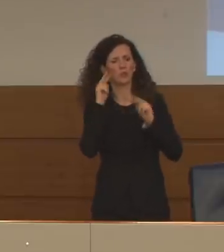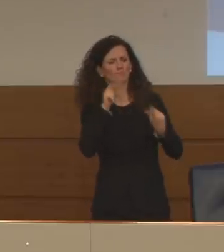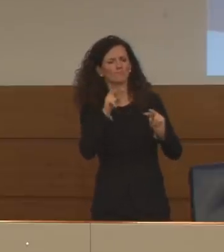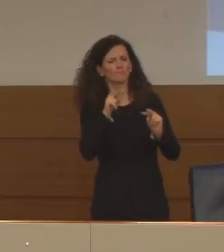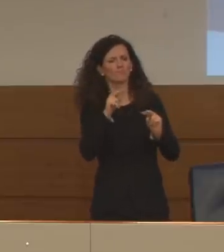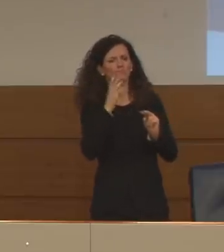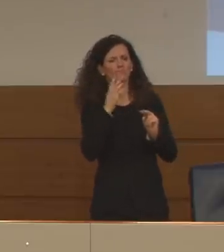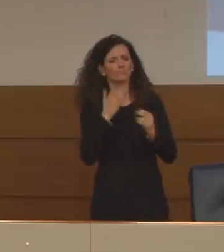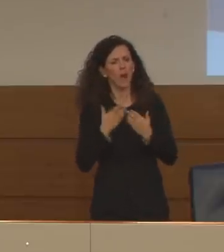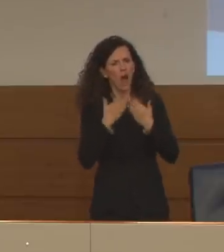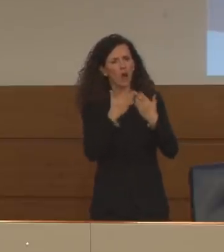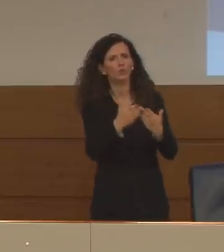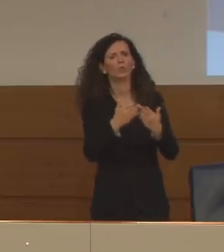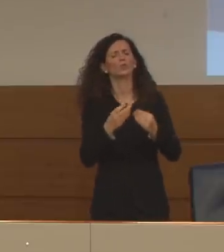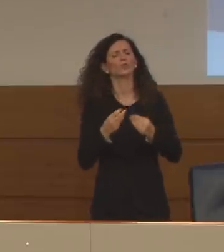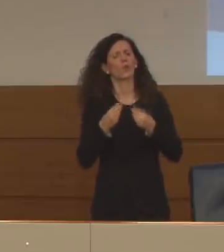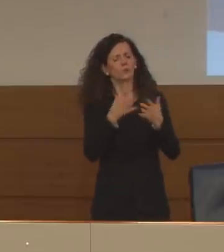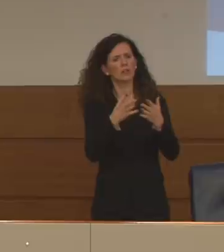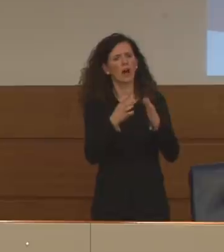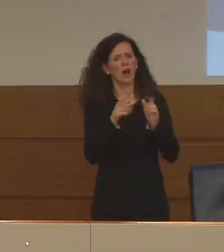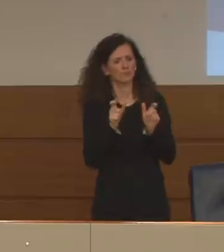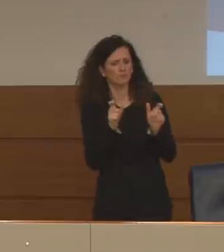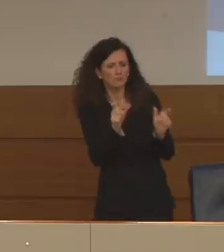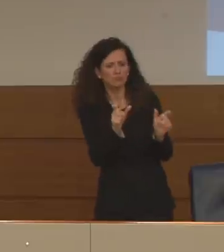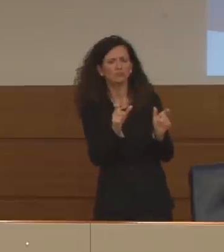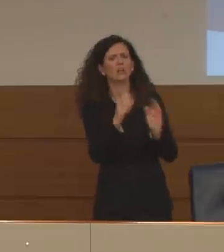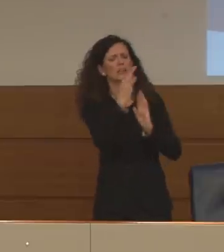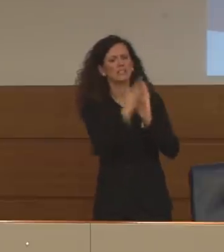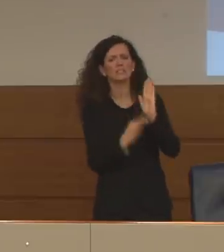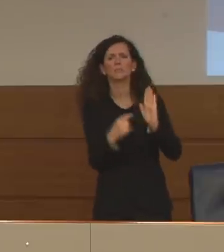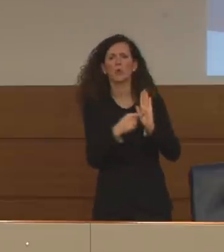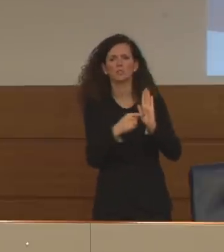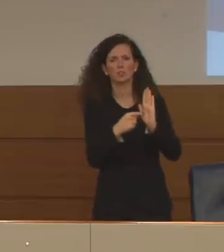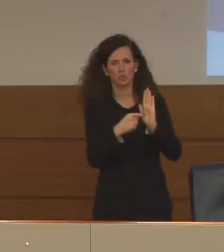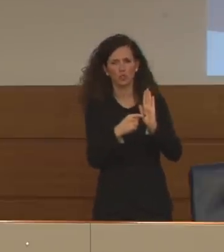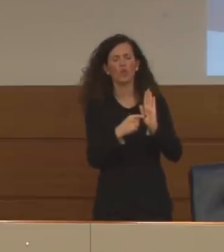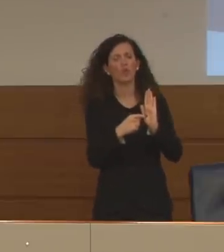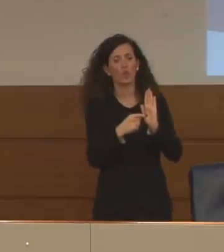una serie di disposizione, ci sono disposizioni volte a garantire comunque